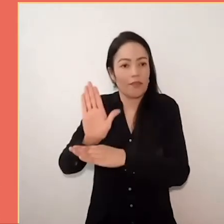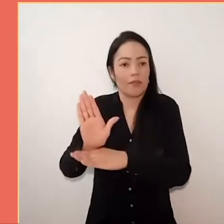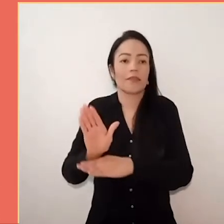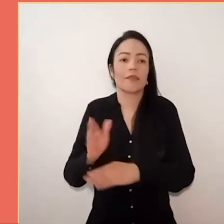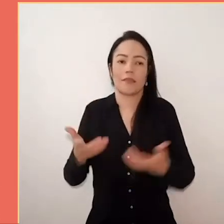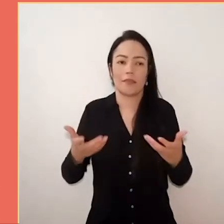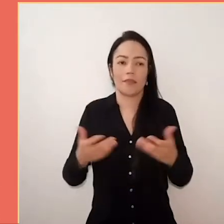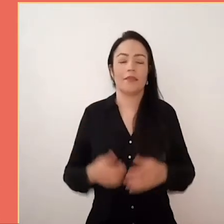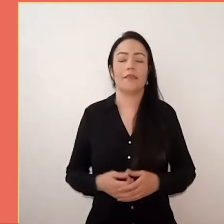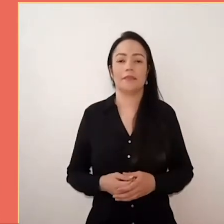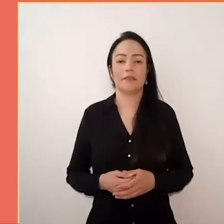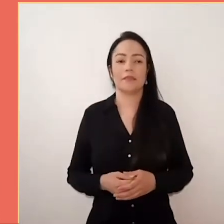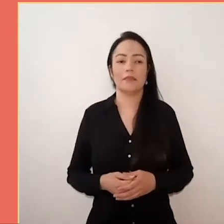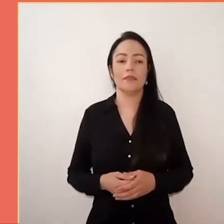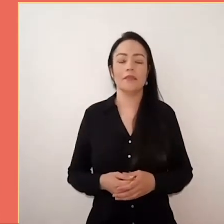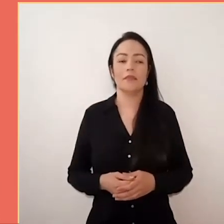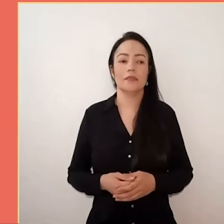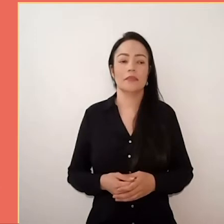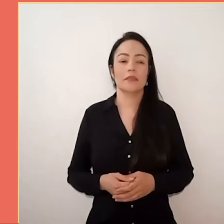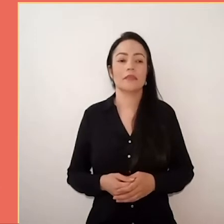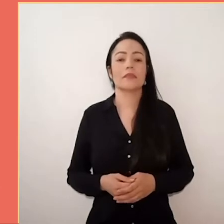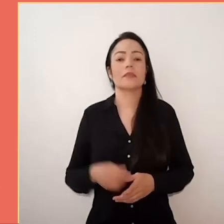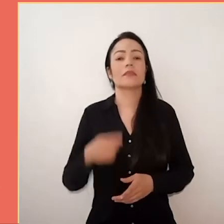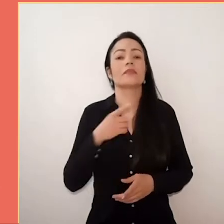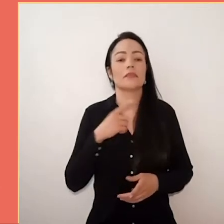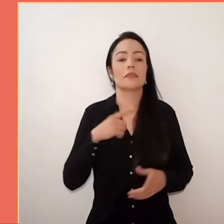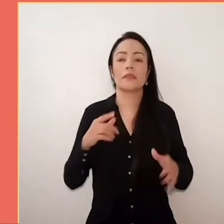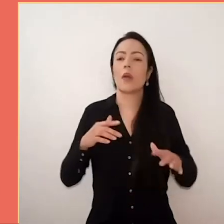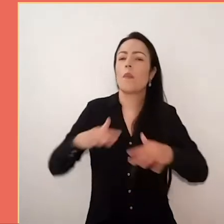Está muito no lugar dos movimentos sociais.